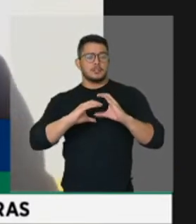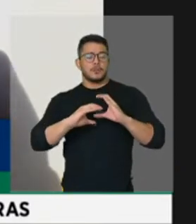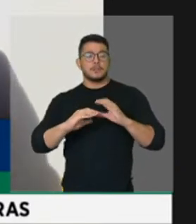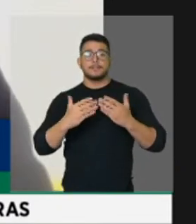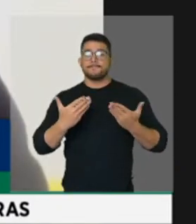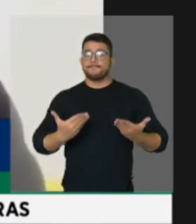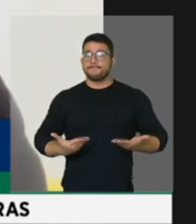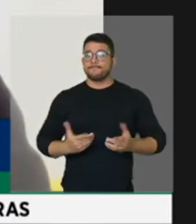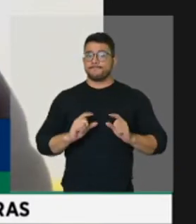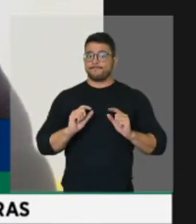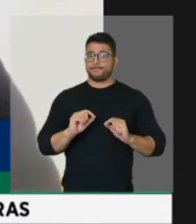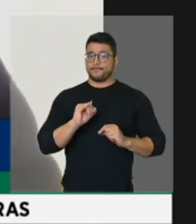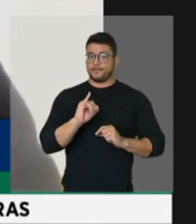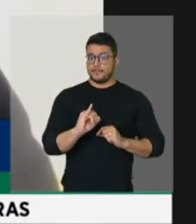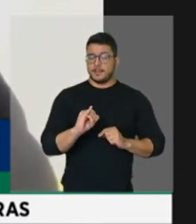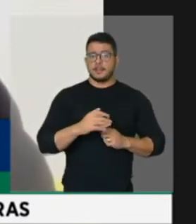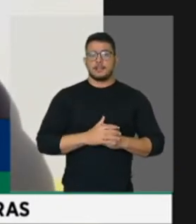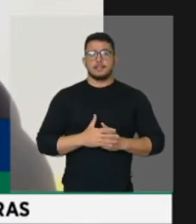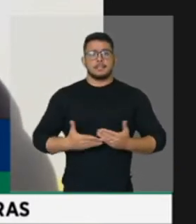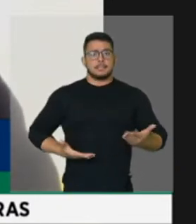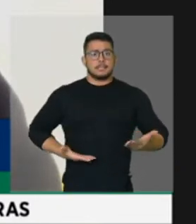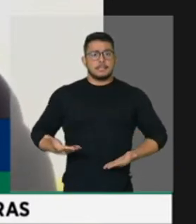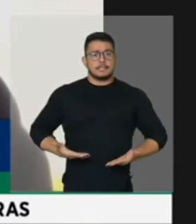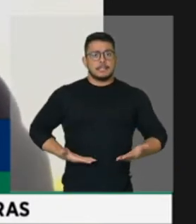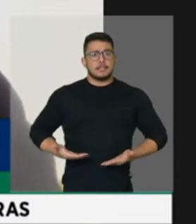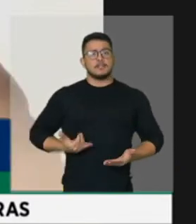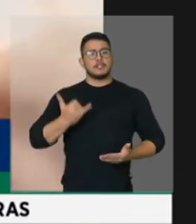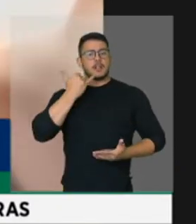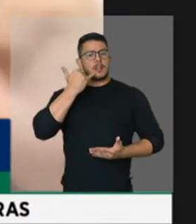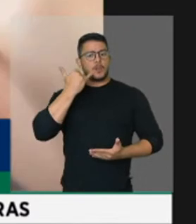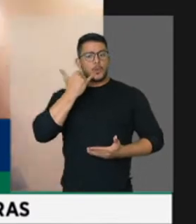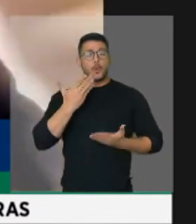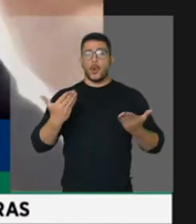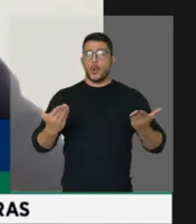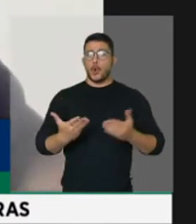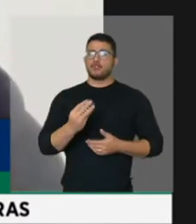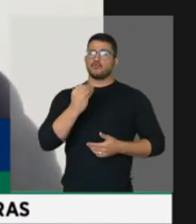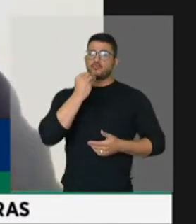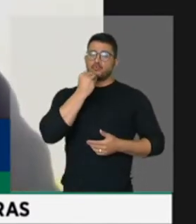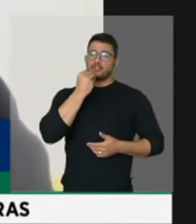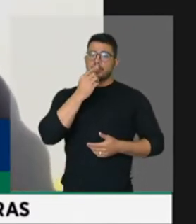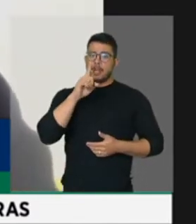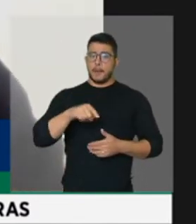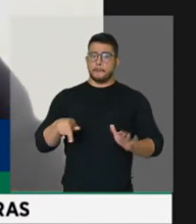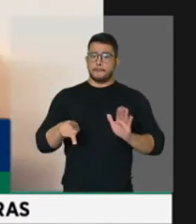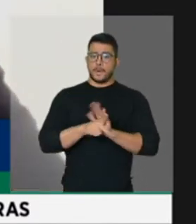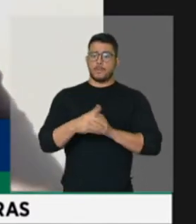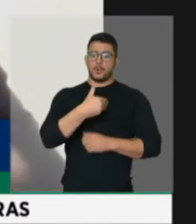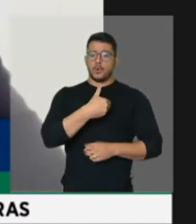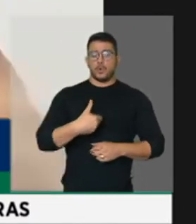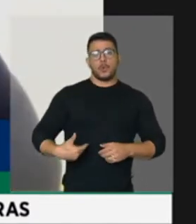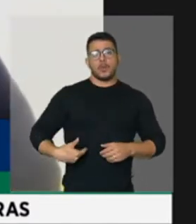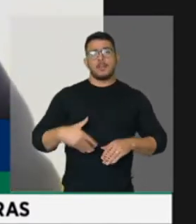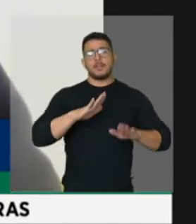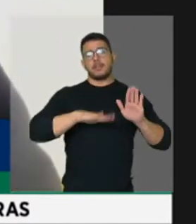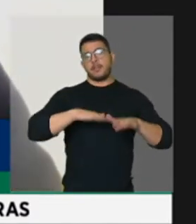RIO DOCE, ACABANDO... COMEÇOU A DESMONTAR PETROBRAS QUE ACABOU COM O MONOPÓLIO ESTATAL DO PETRÓLEO. O MONOPÓLIO DAS